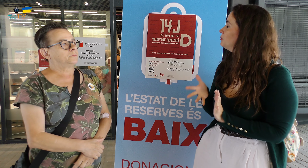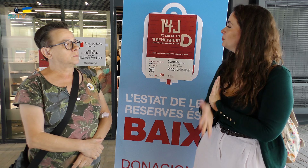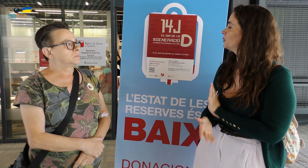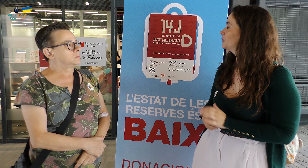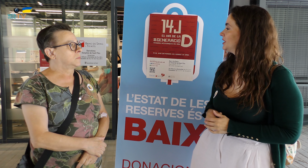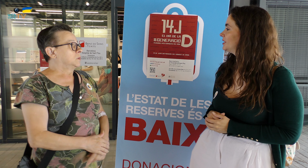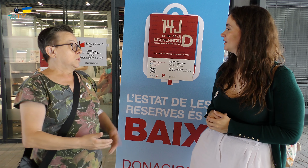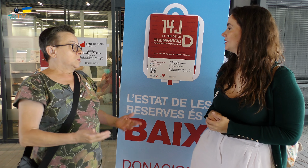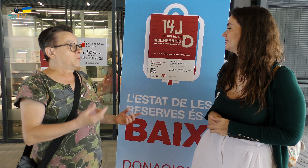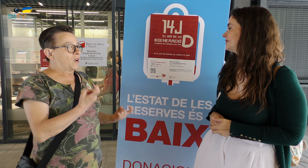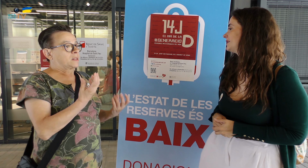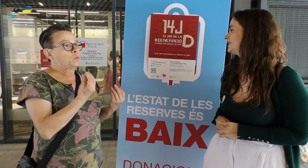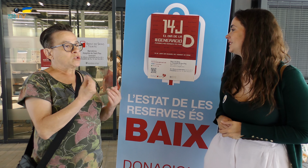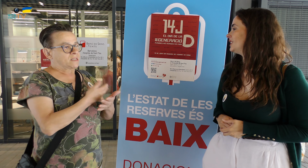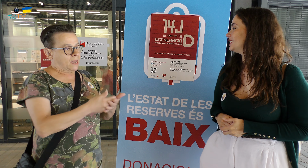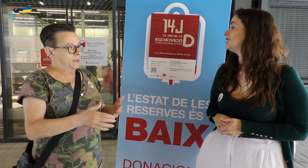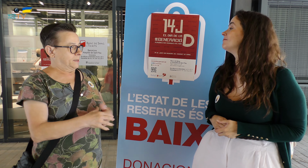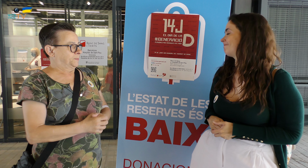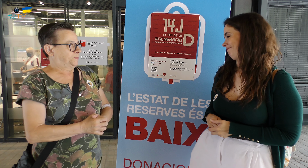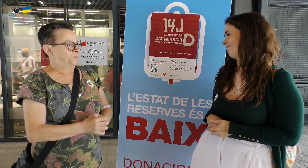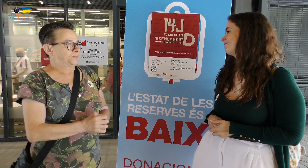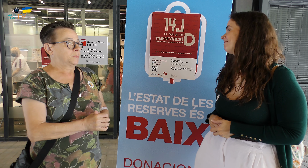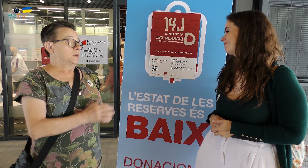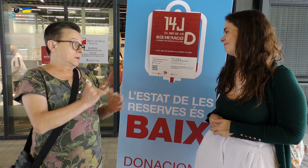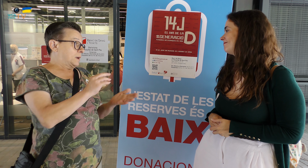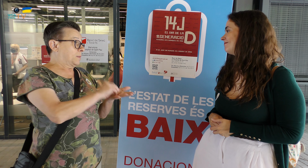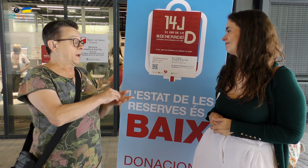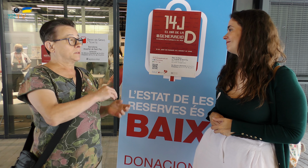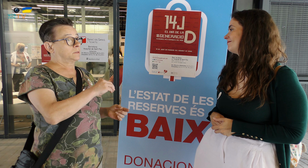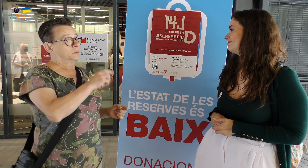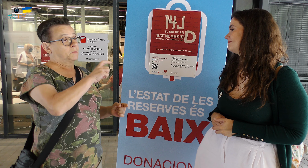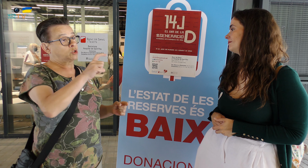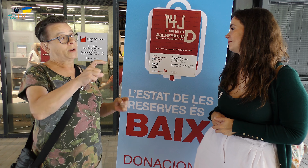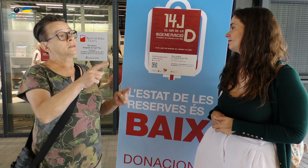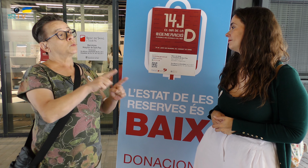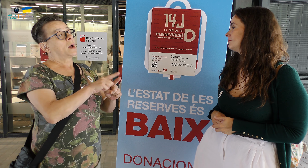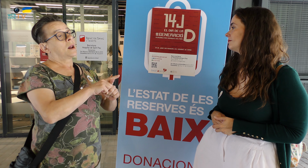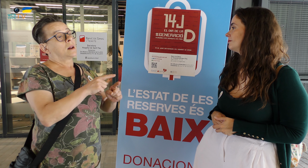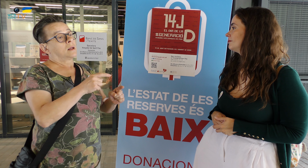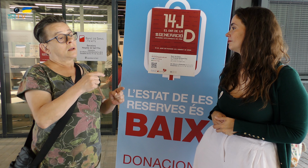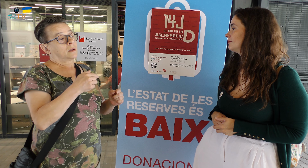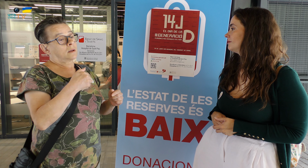Per què? - Perquè falta molta sang i a més a més no hi ha molta gent